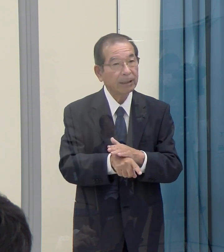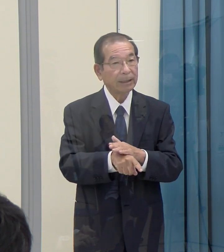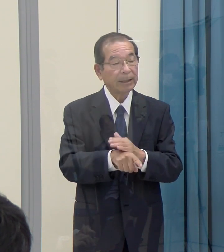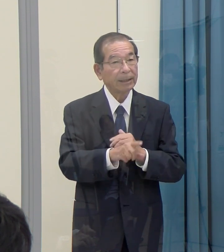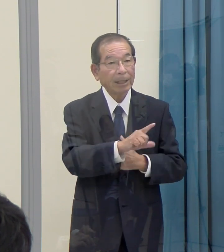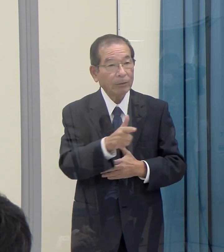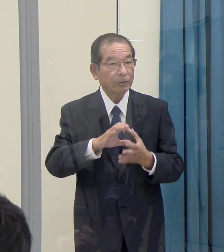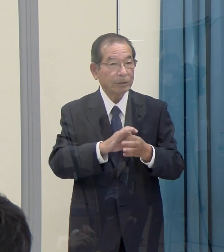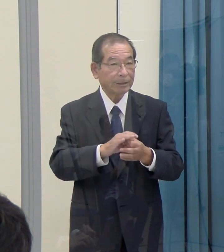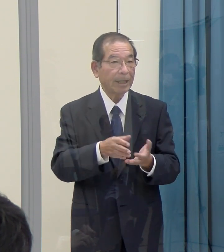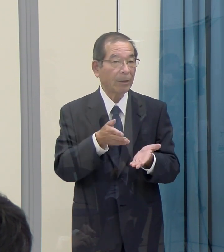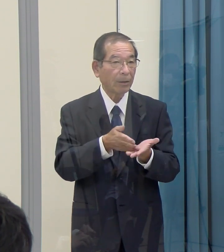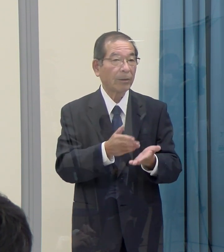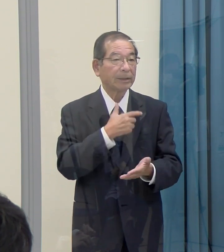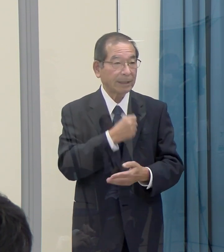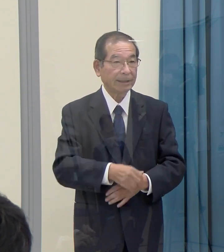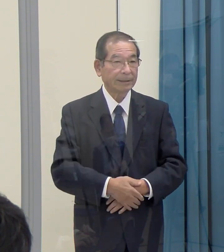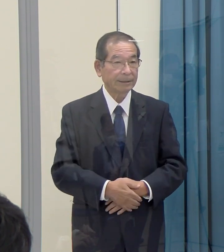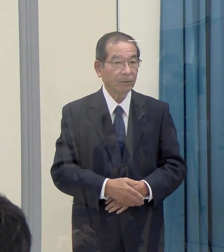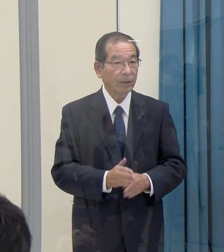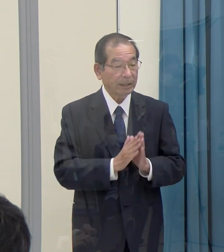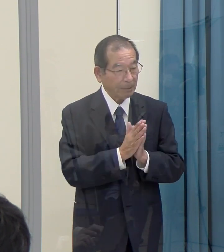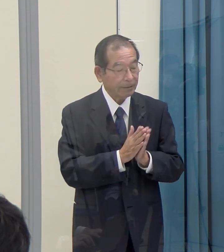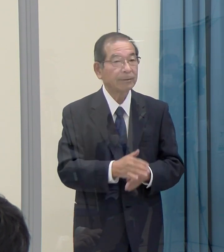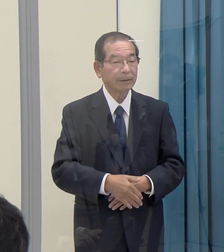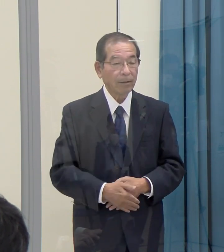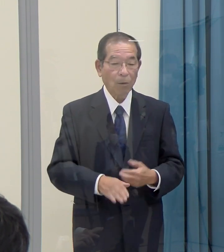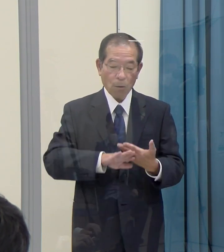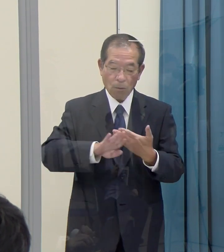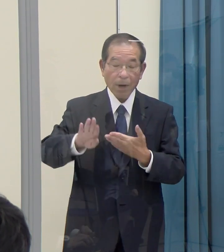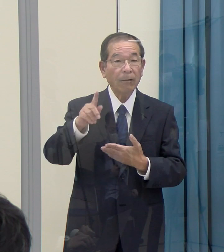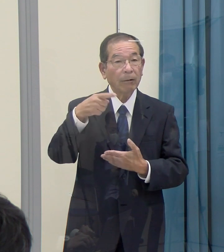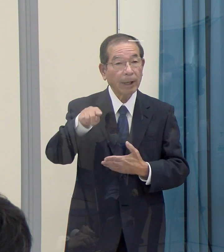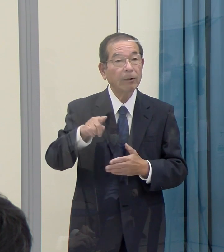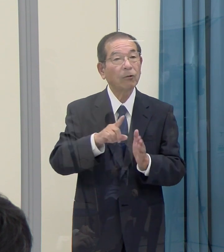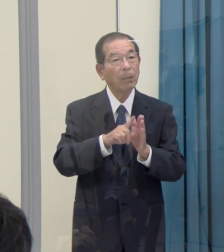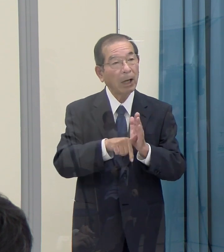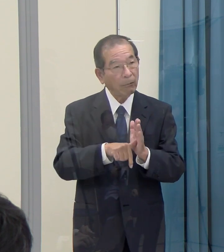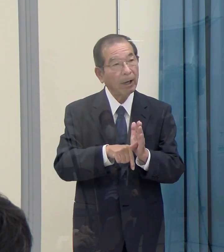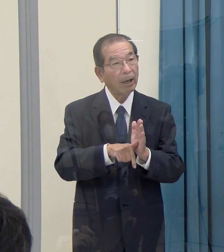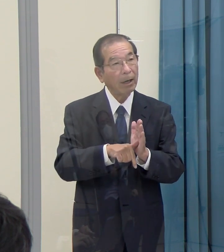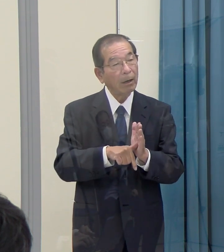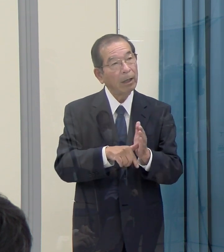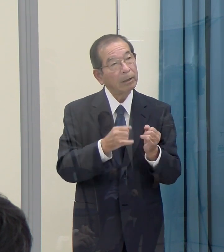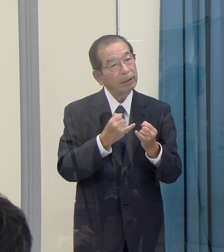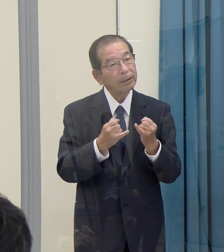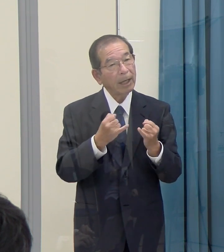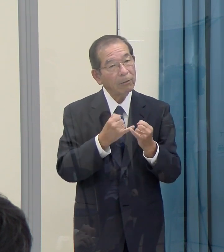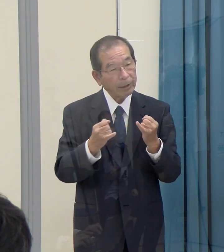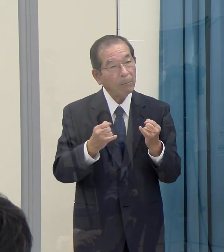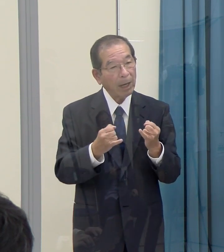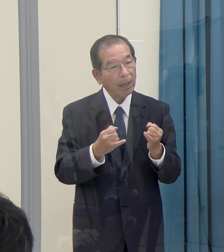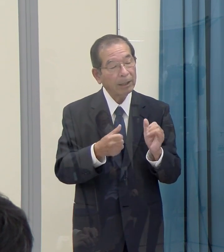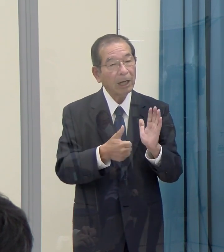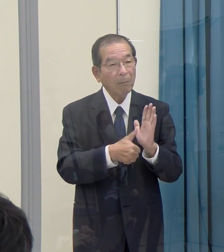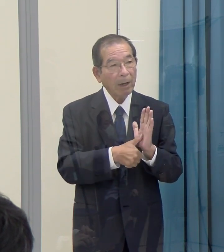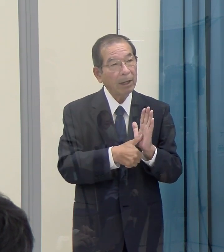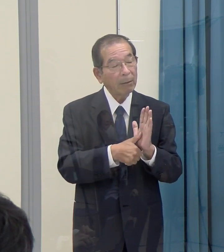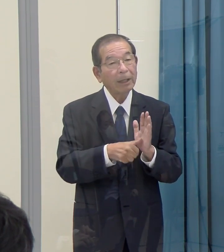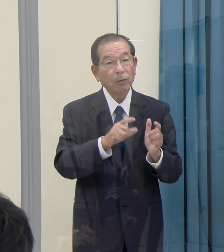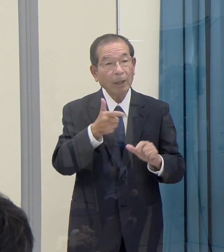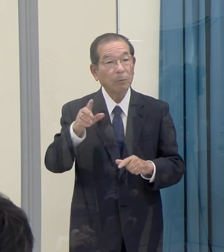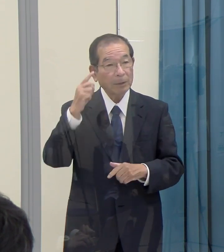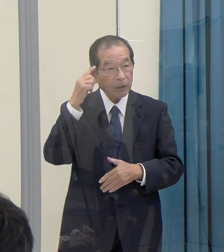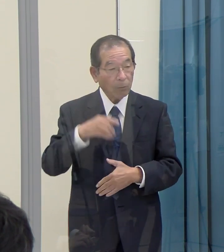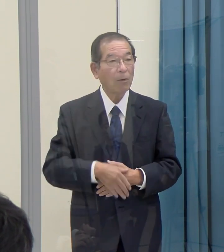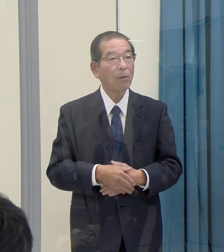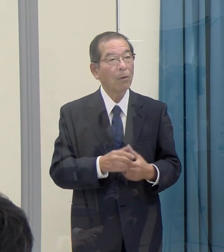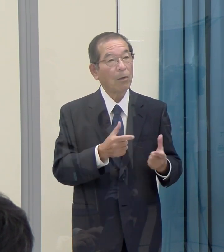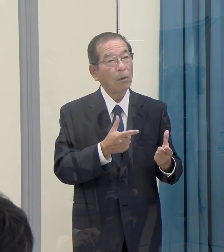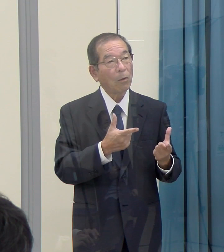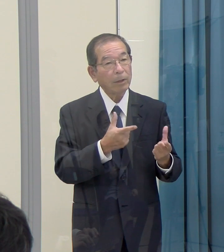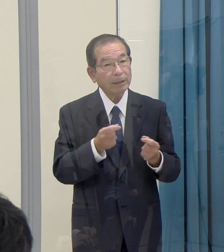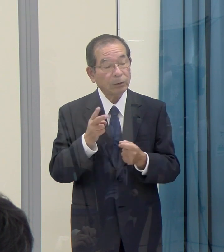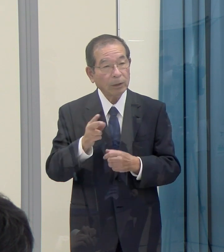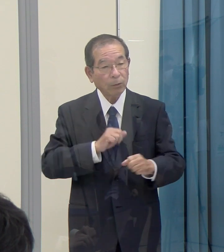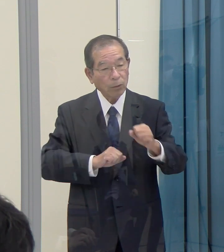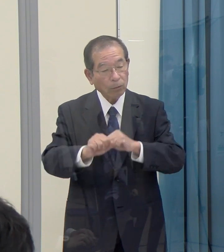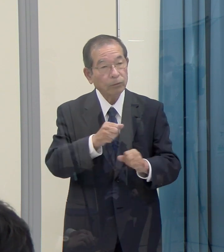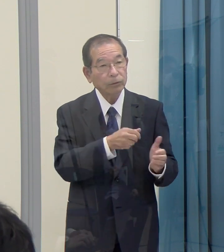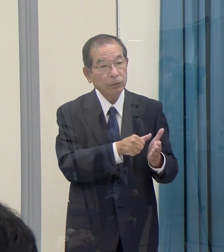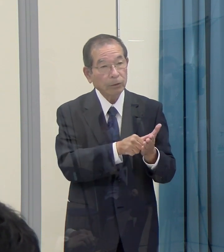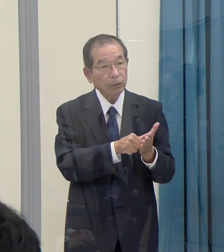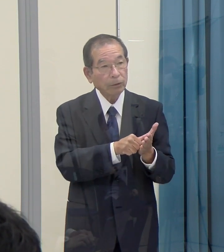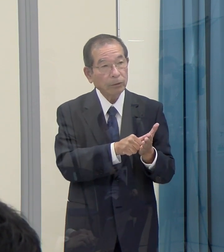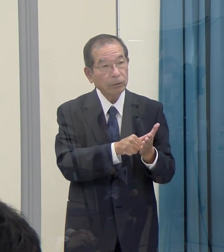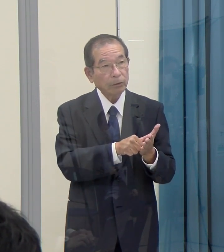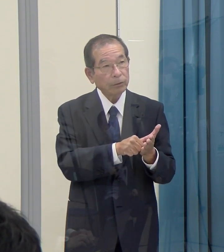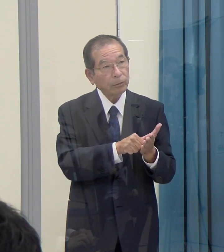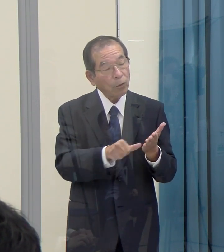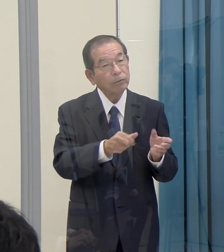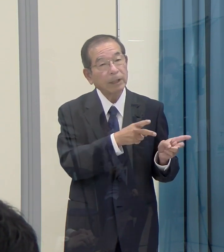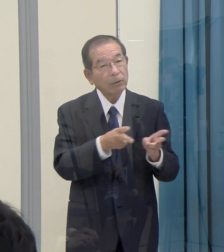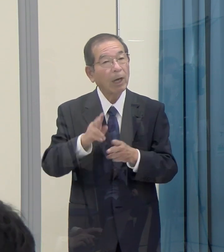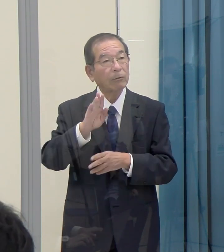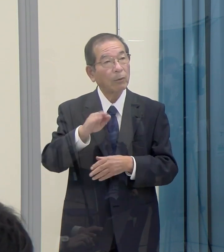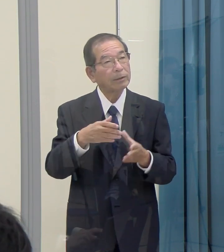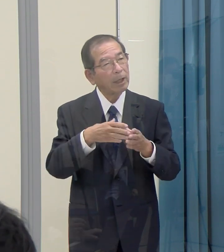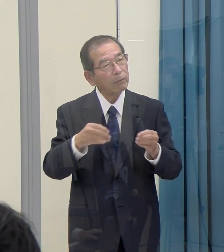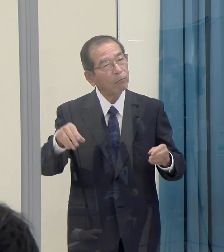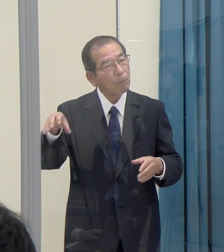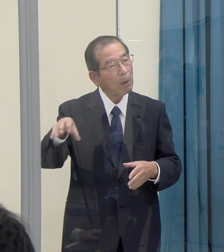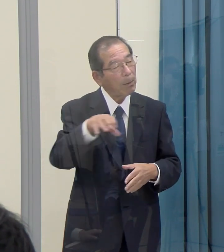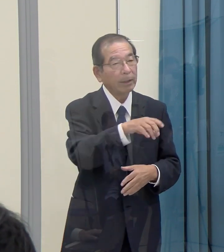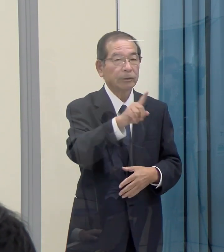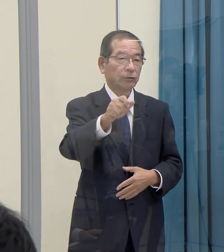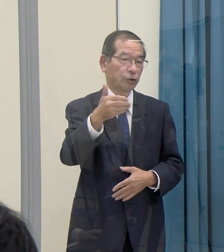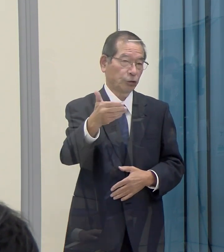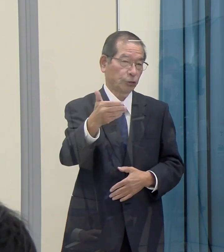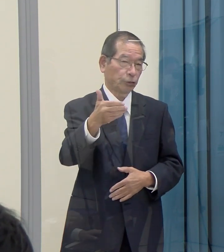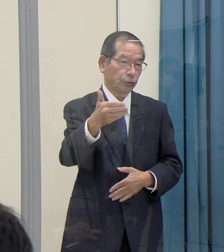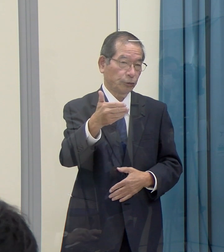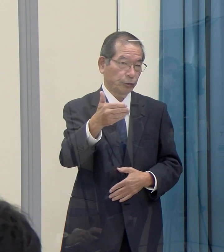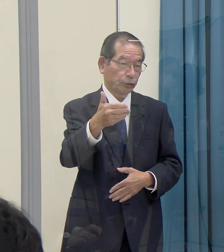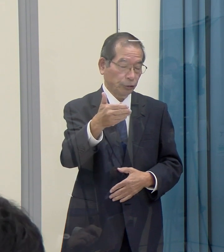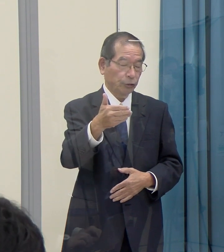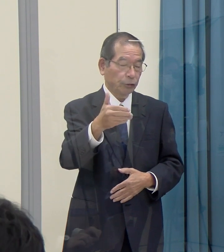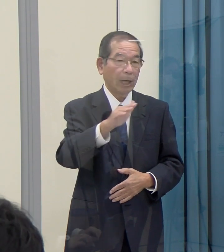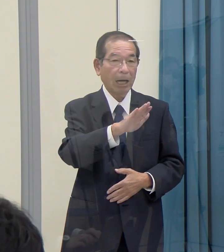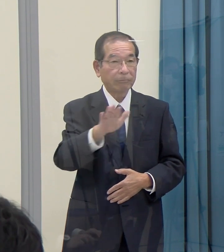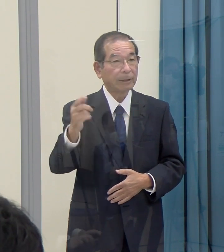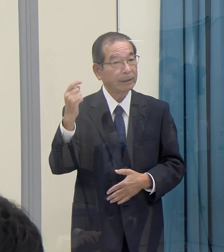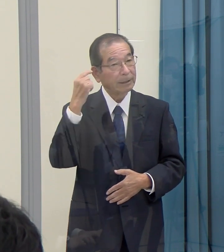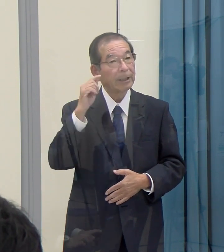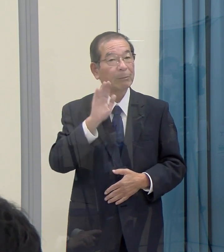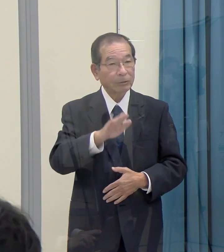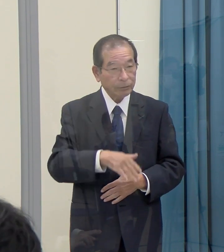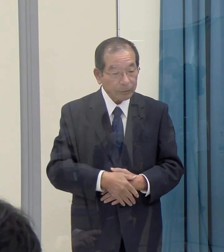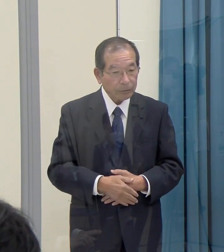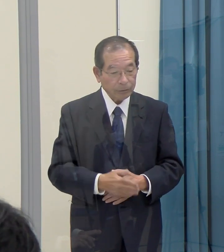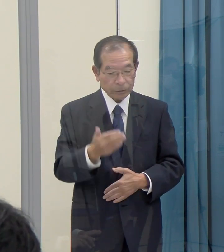（知事）まず、他県の状況です。名称は色々あると思いますが、同様の登録制度を持っているのは全国で１９県と承知しています。